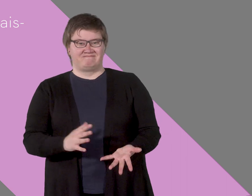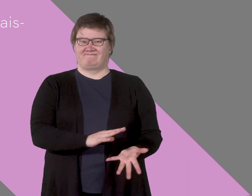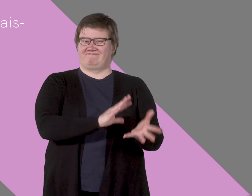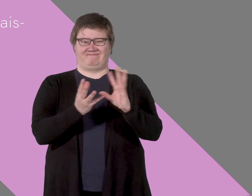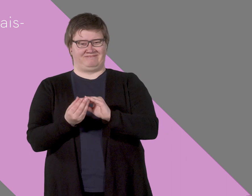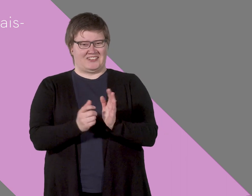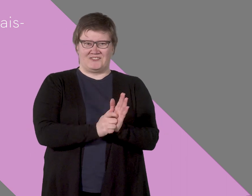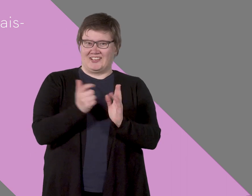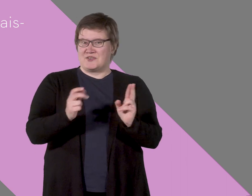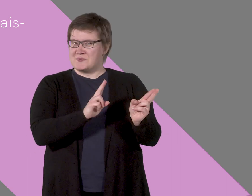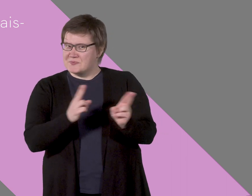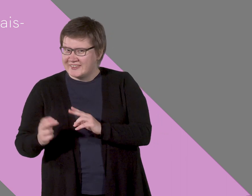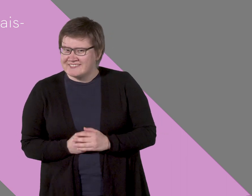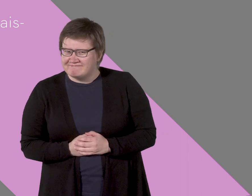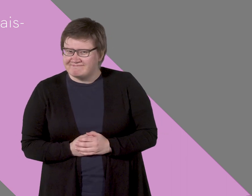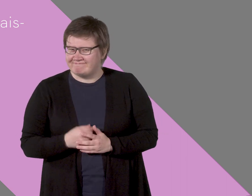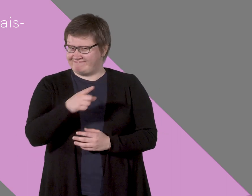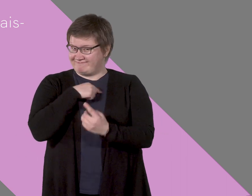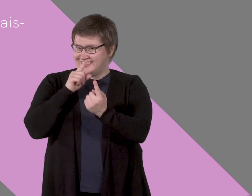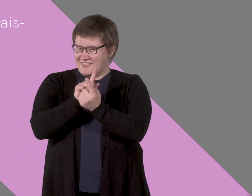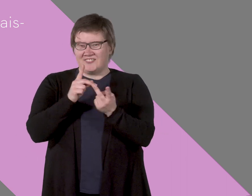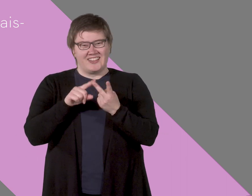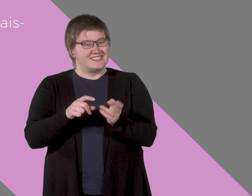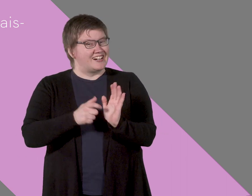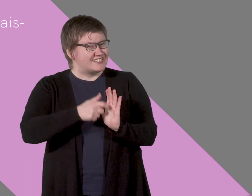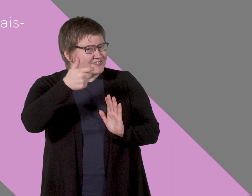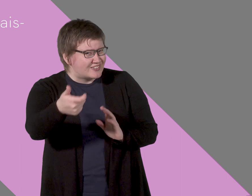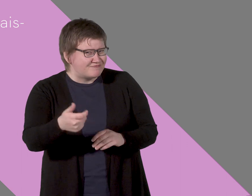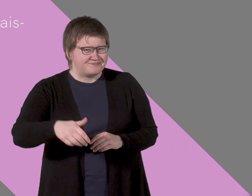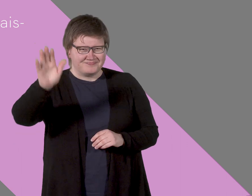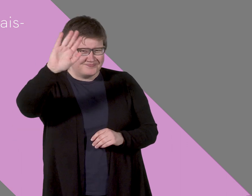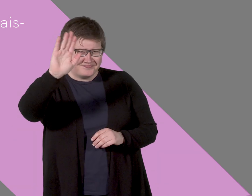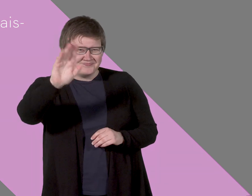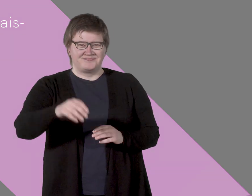Tässä olivat tämän viikon uutiset. Palaamme asiaan taas ensi viikolla, moi moi!